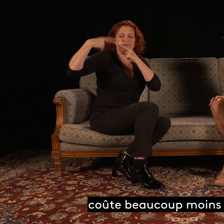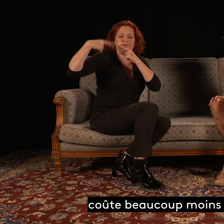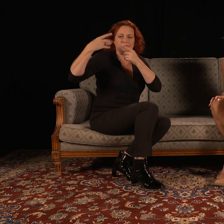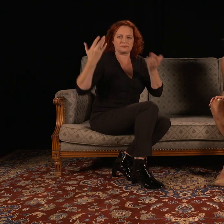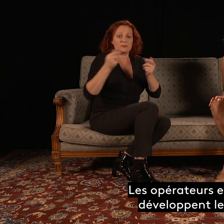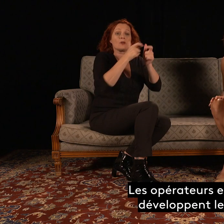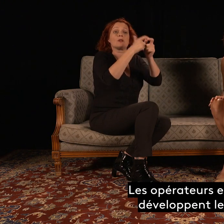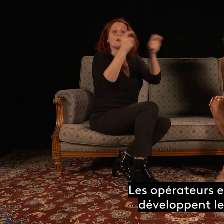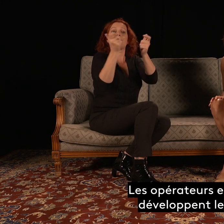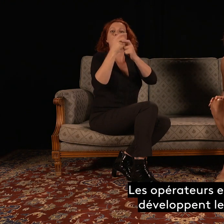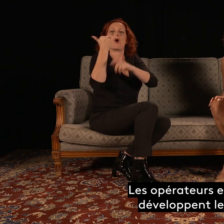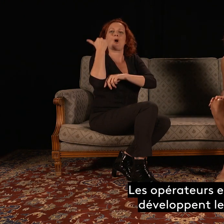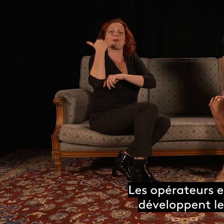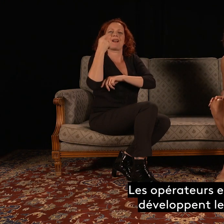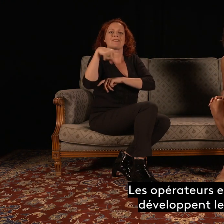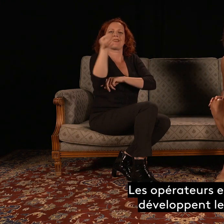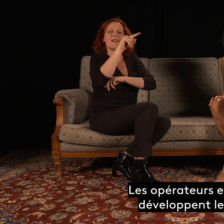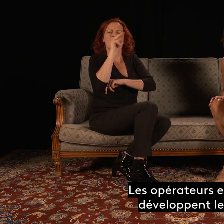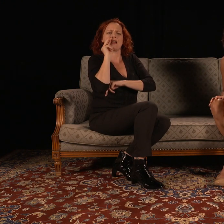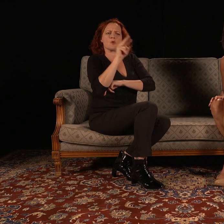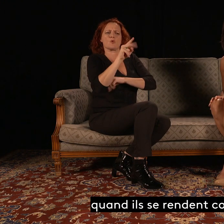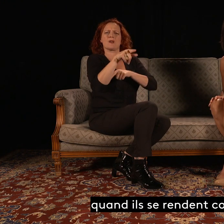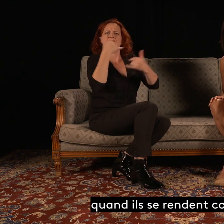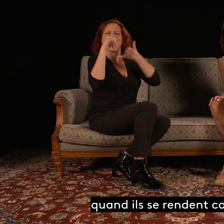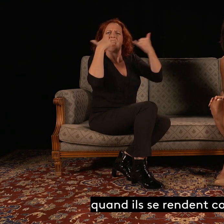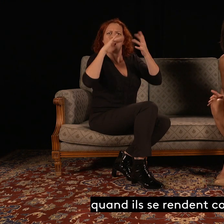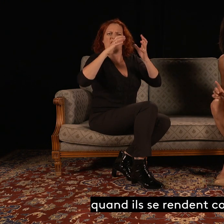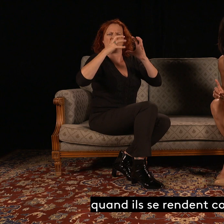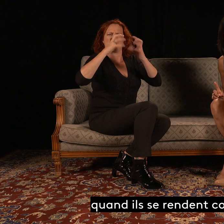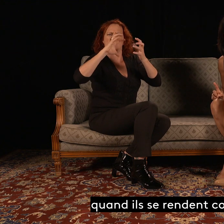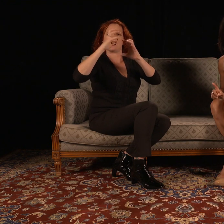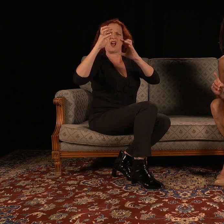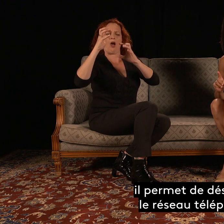Les opérateurs eux-mêmes développent le système quand ils se rendent compte en plus qu'il permet